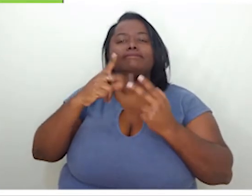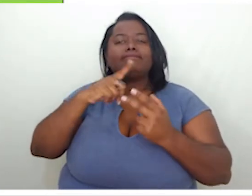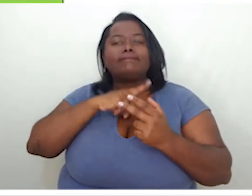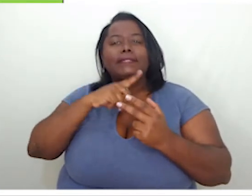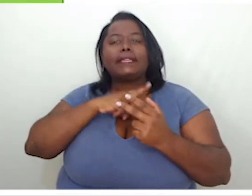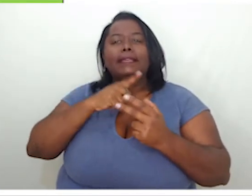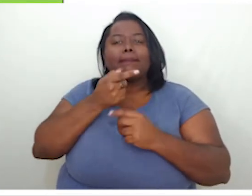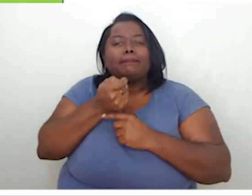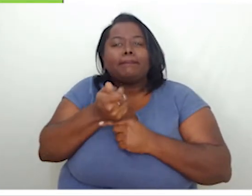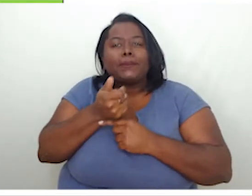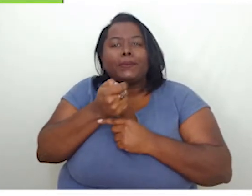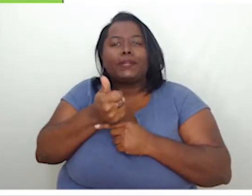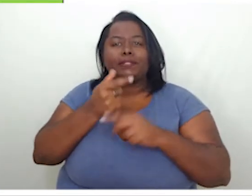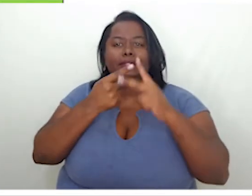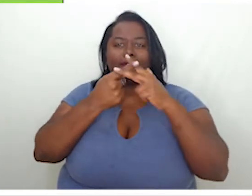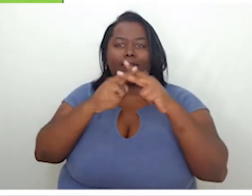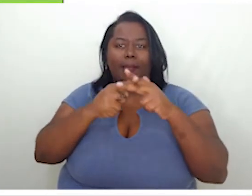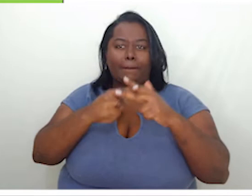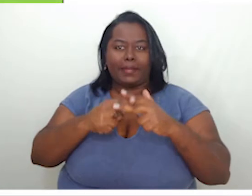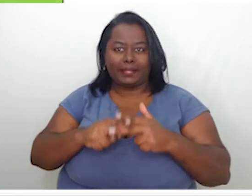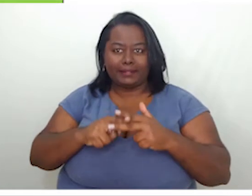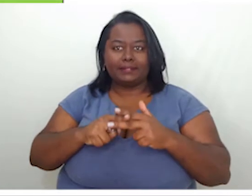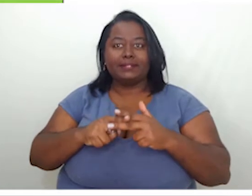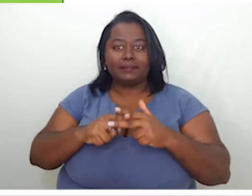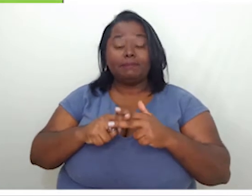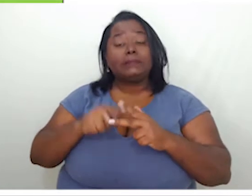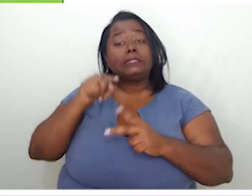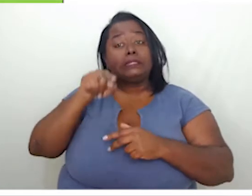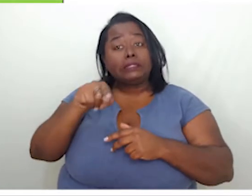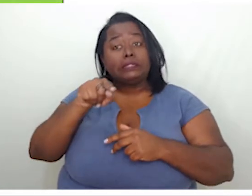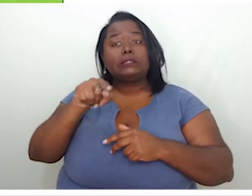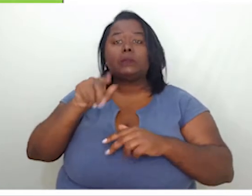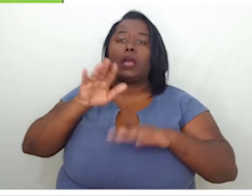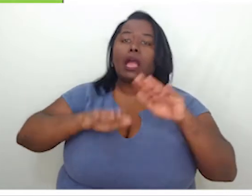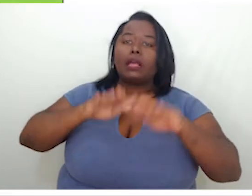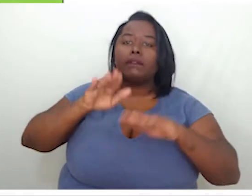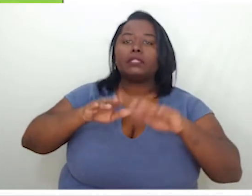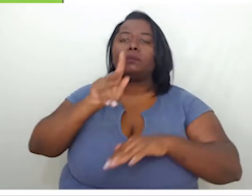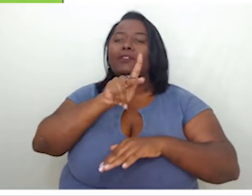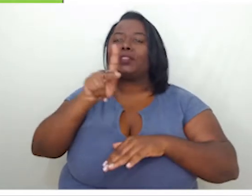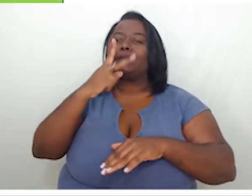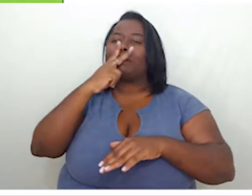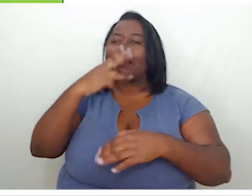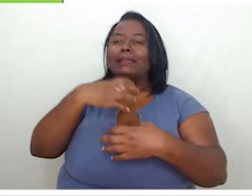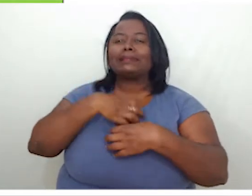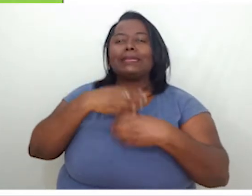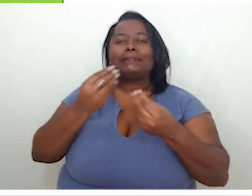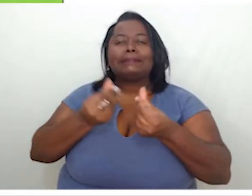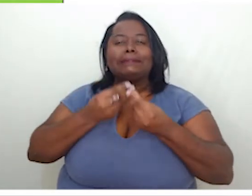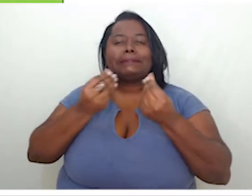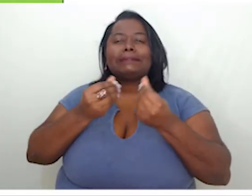puede ser que a veces los profesores sientan que ellos no tienen las herramientas digitales que les gustarían tener